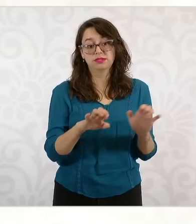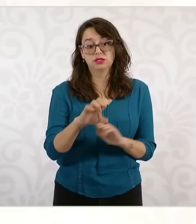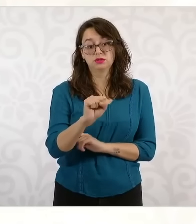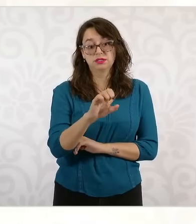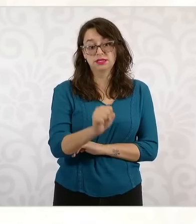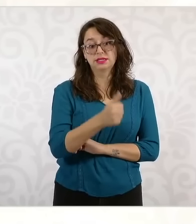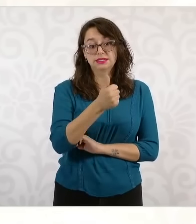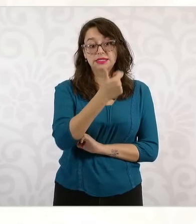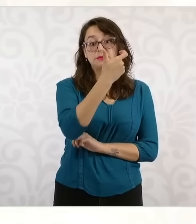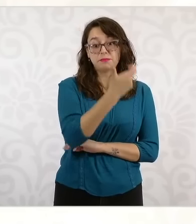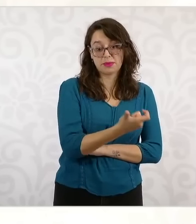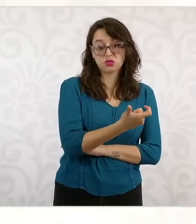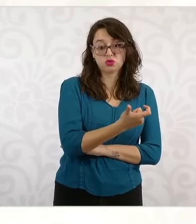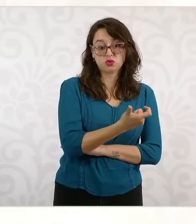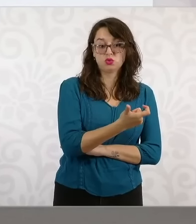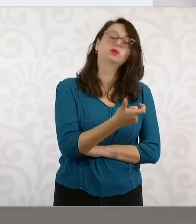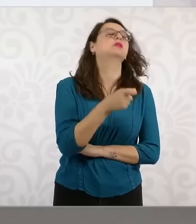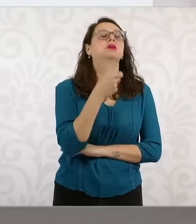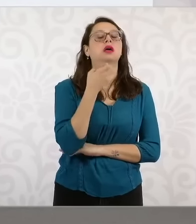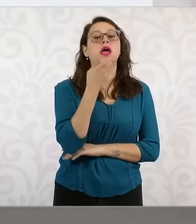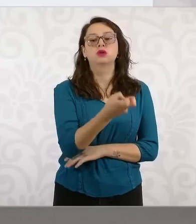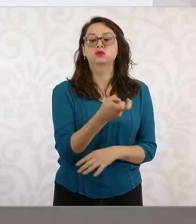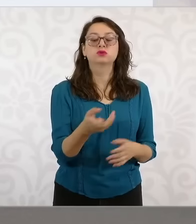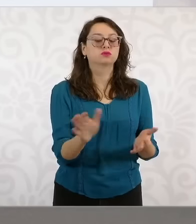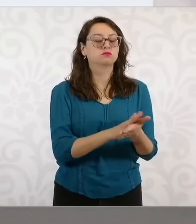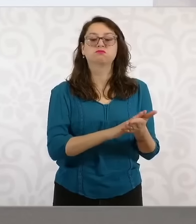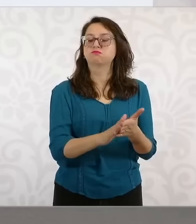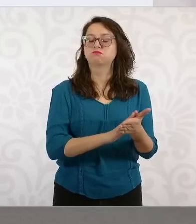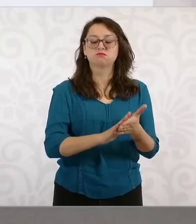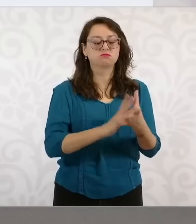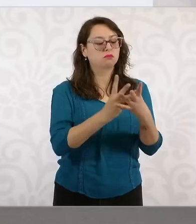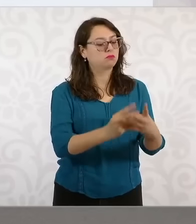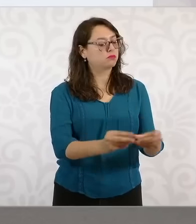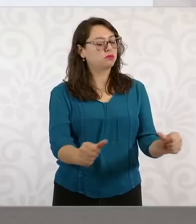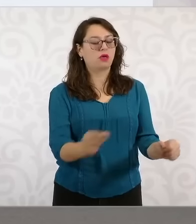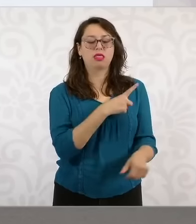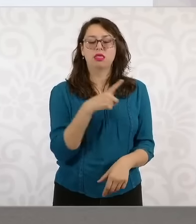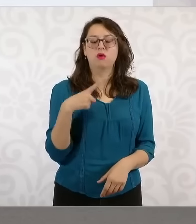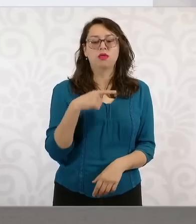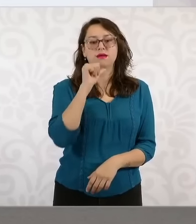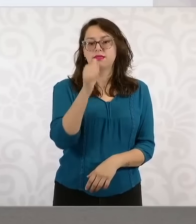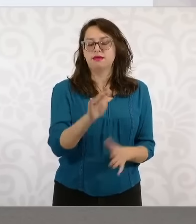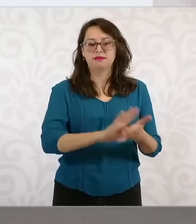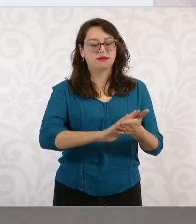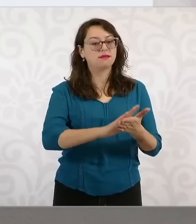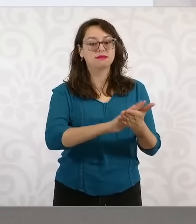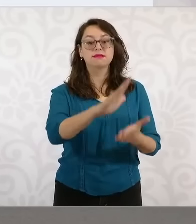pesos. A esto se les va a hacer la liberación total de su adeudo. Muchos de estos clientes